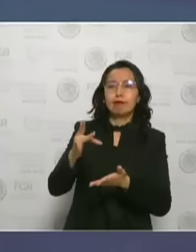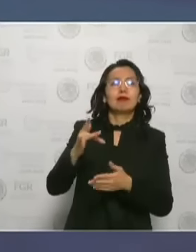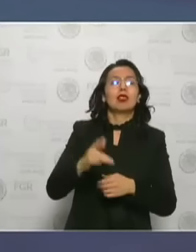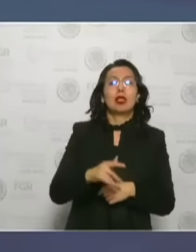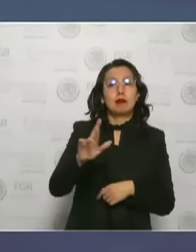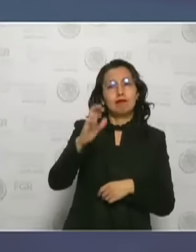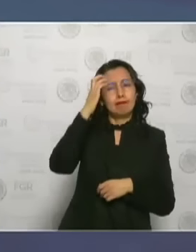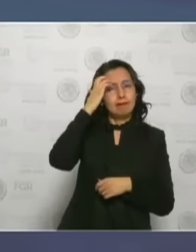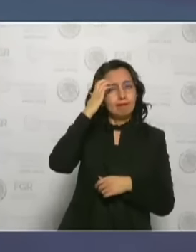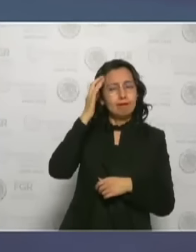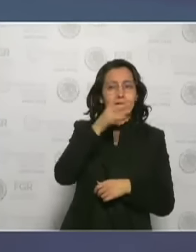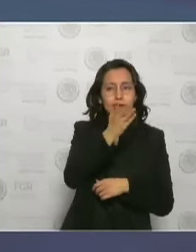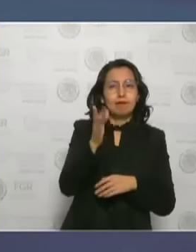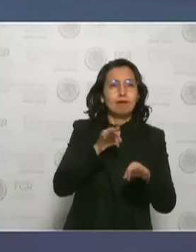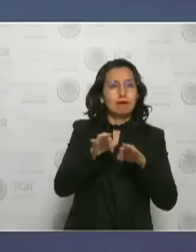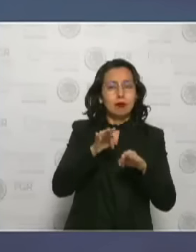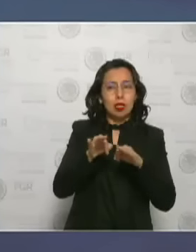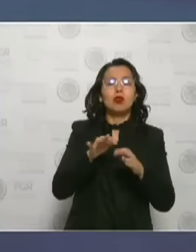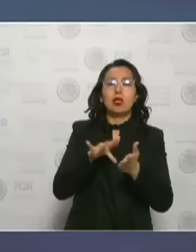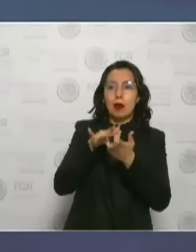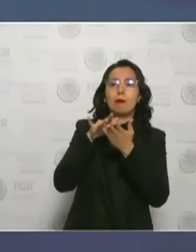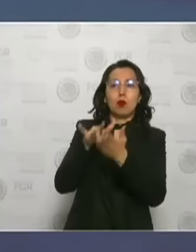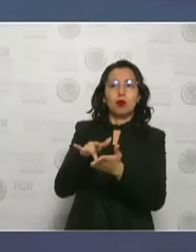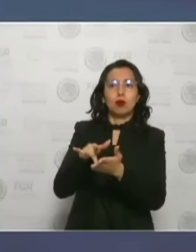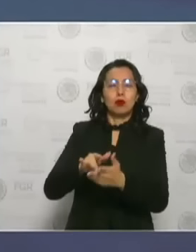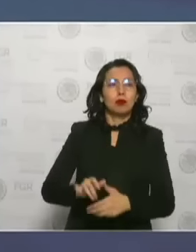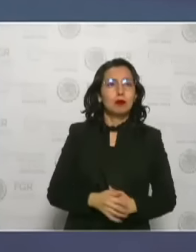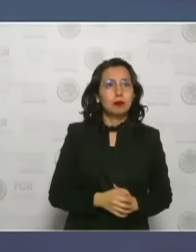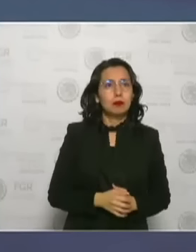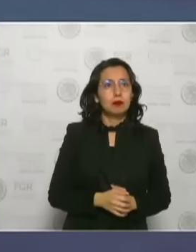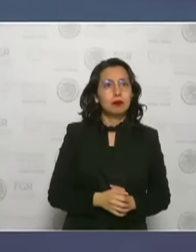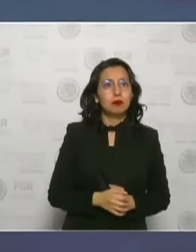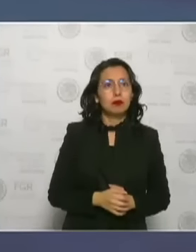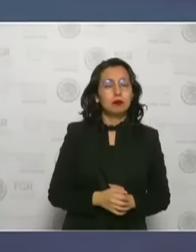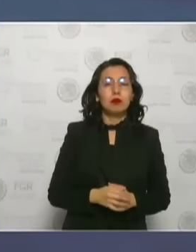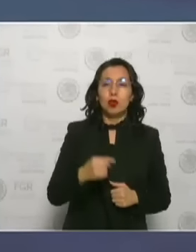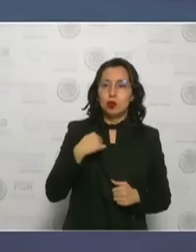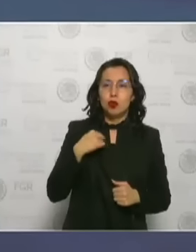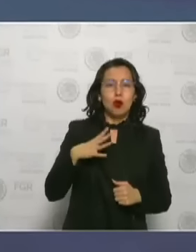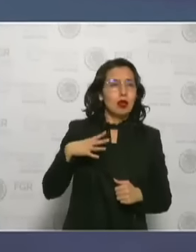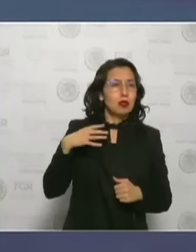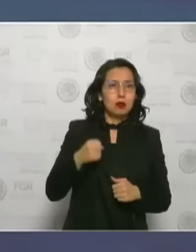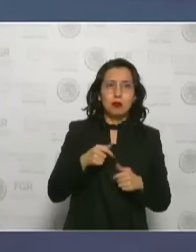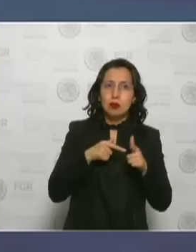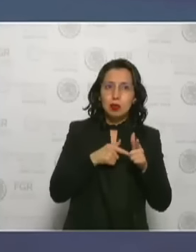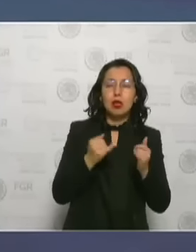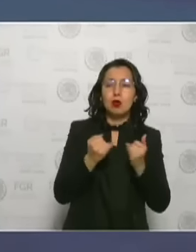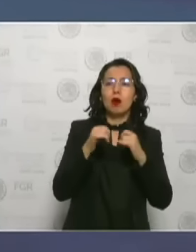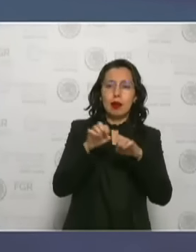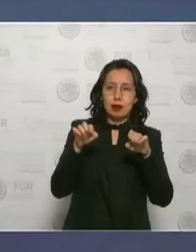reconocimiento y respaldo su trabajo. Seguiré empeñada junto con el equipo directivo que me